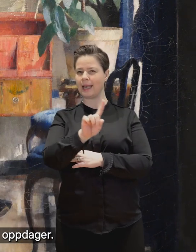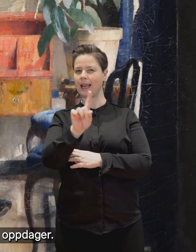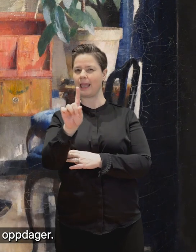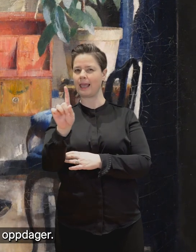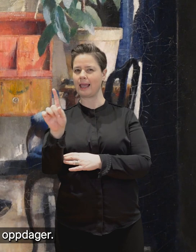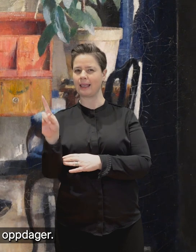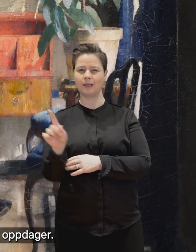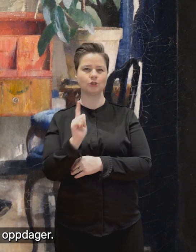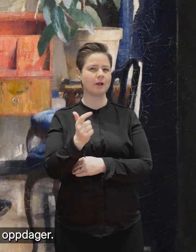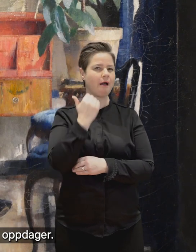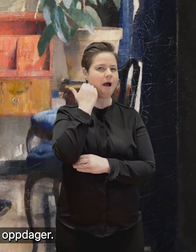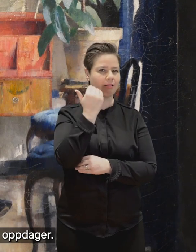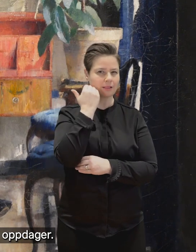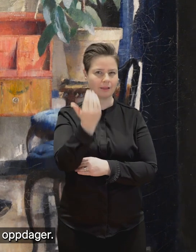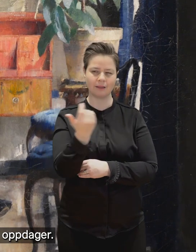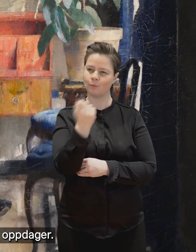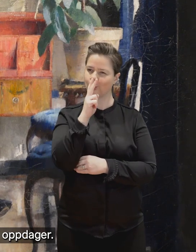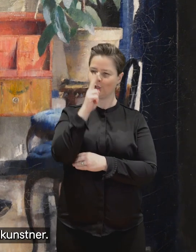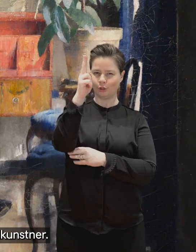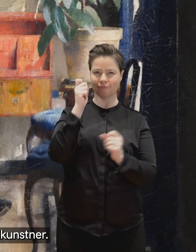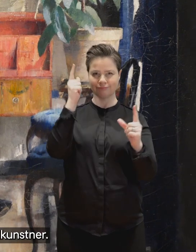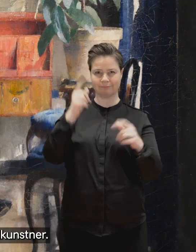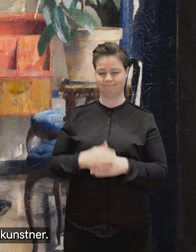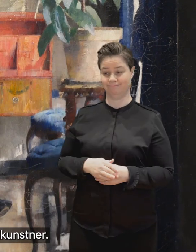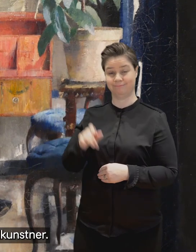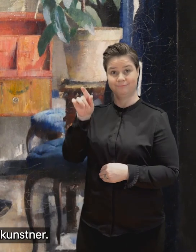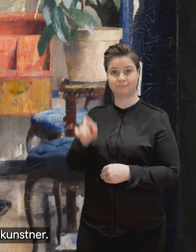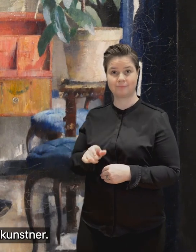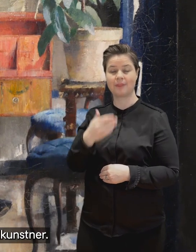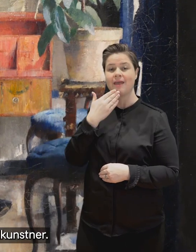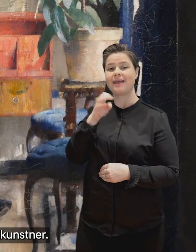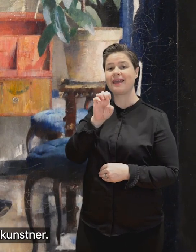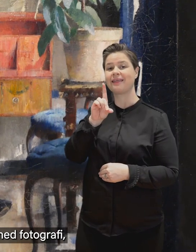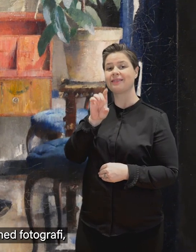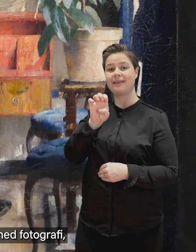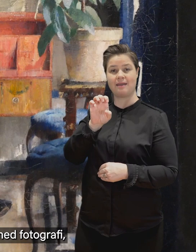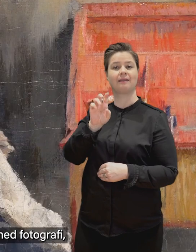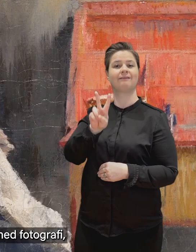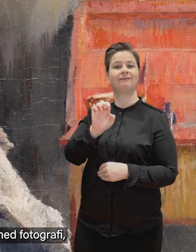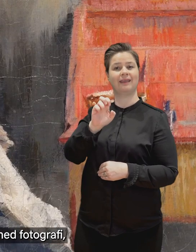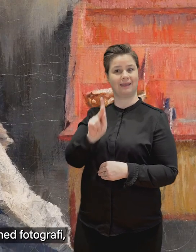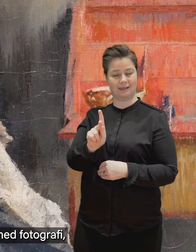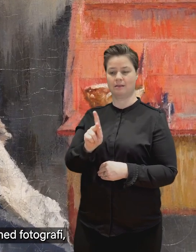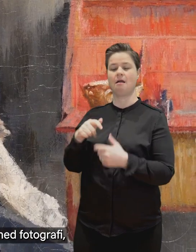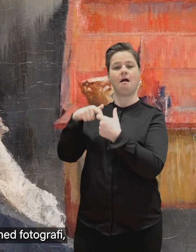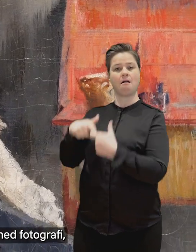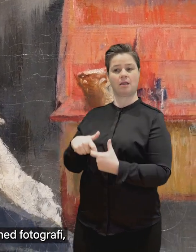Det er alltid noe nytt jeg oppdager. Hedevig Anker er billedkunstner. Hun jobber hovedsakelig med fotografi,